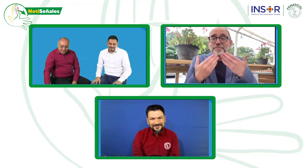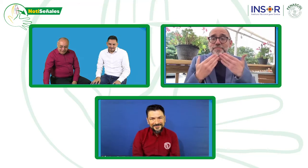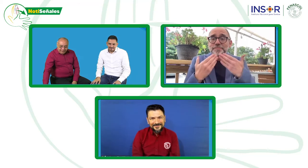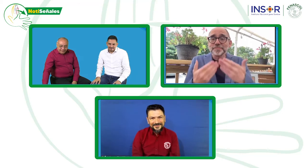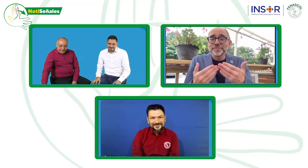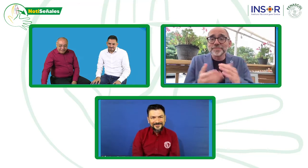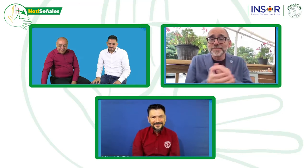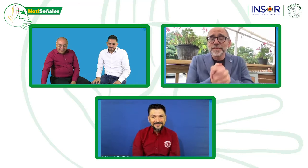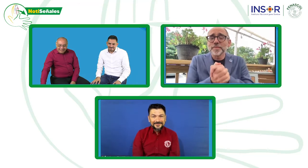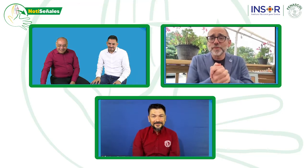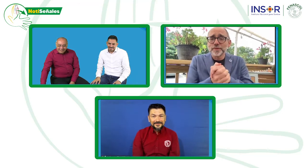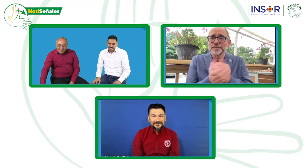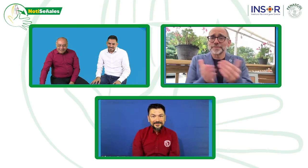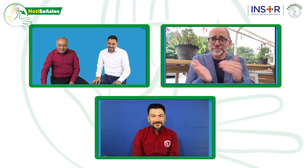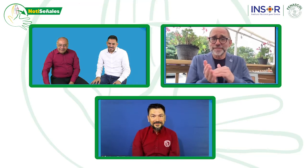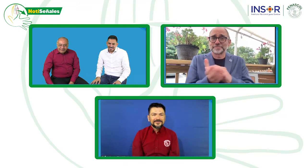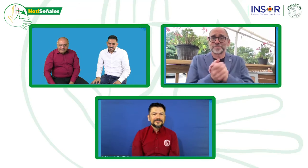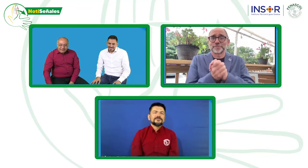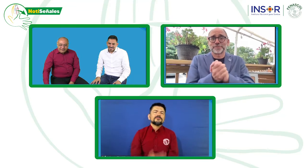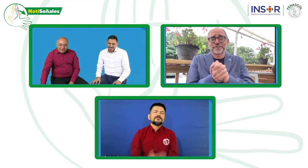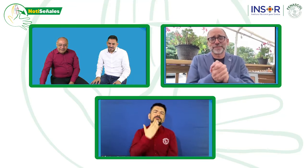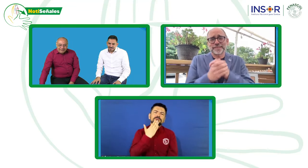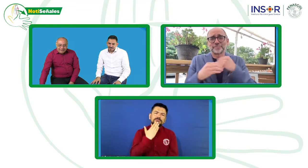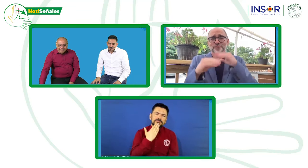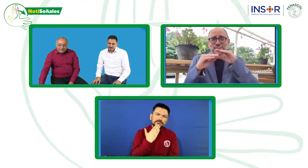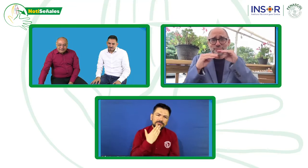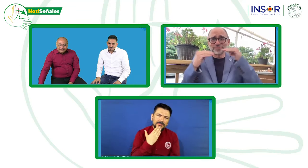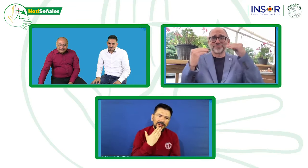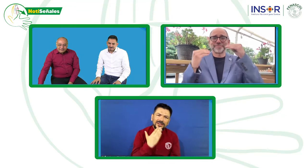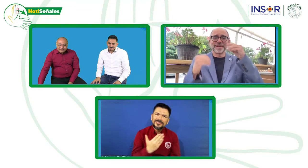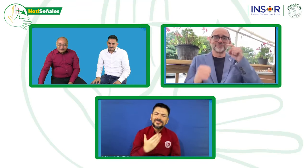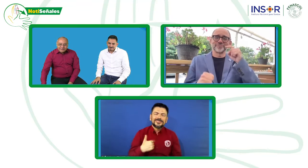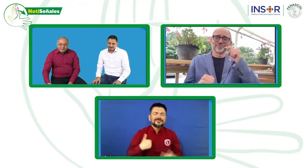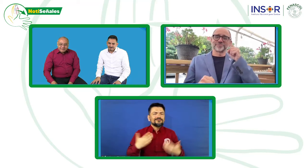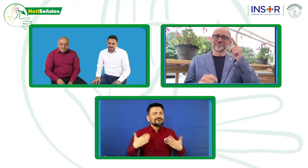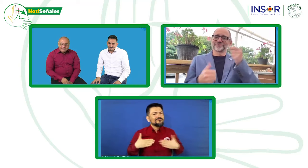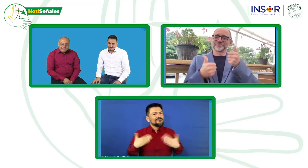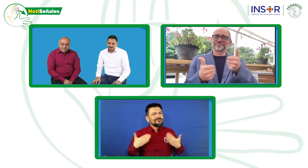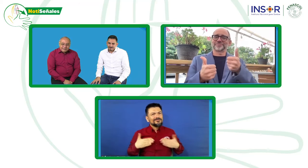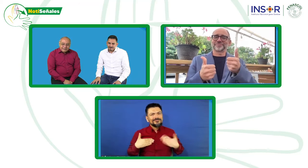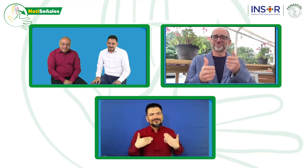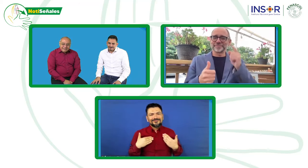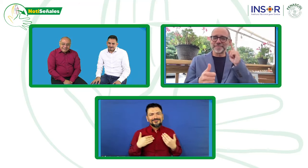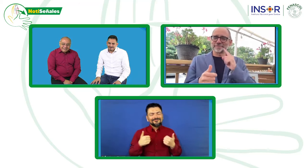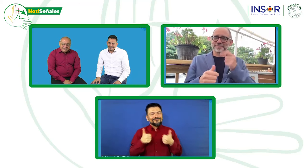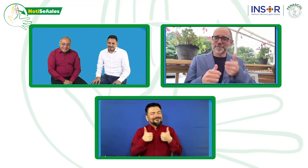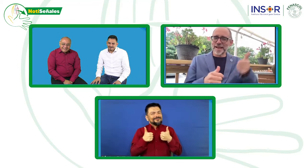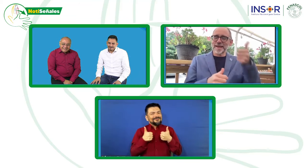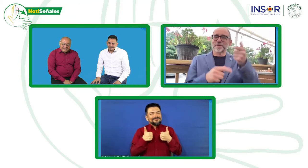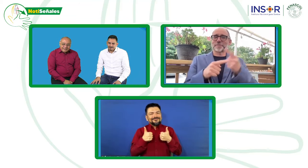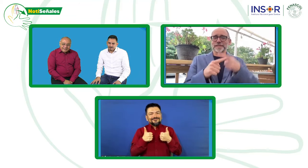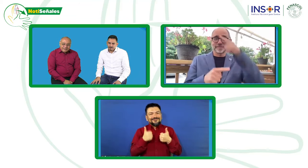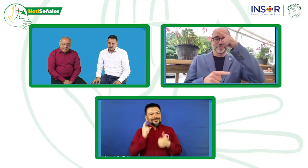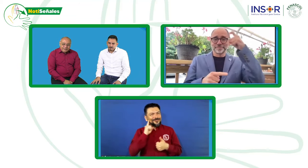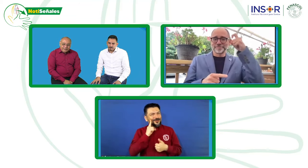gracias Joseph, un abrazo y nos vemos después gracias, muchas